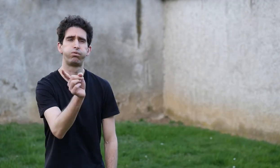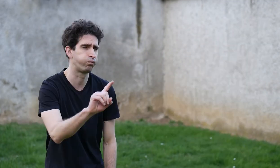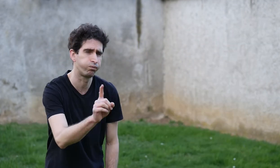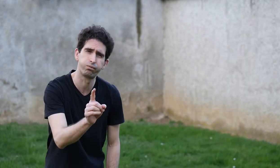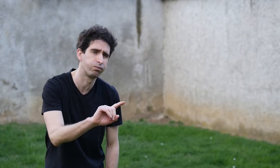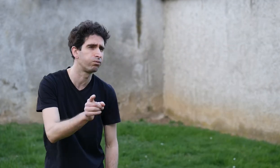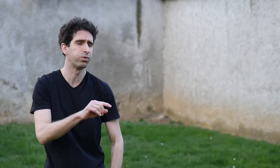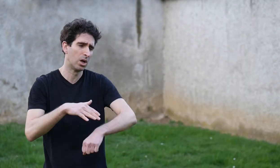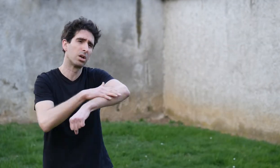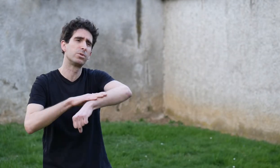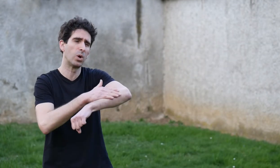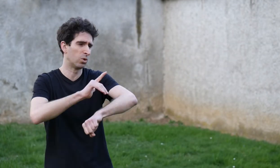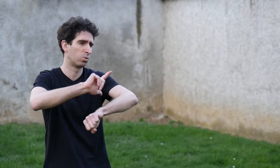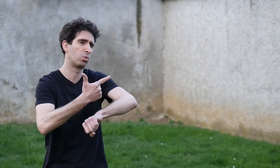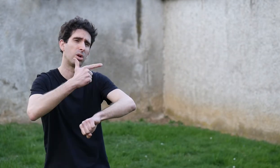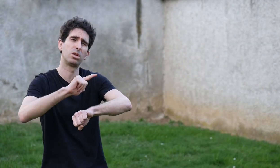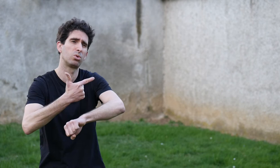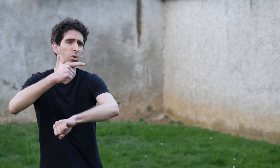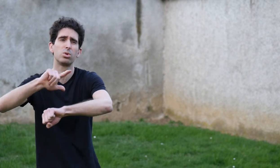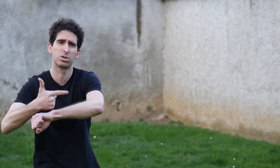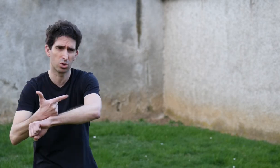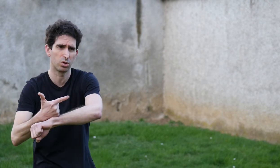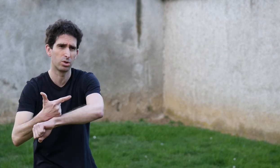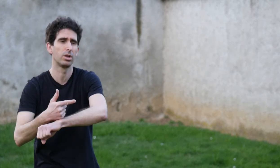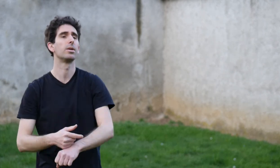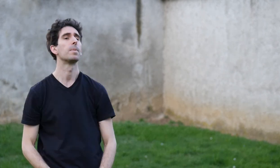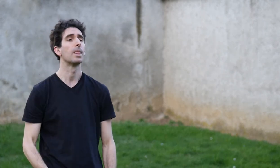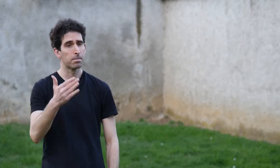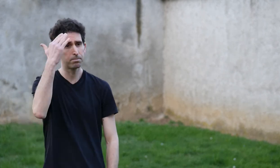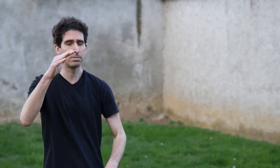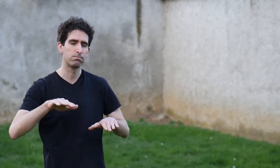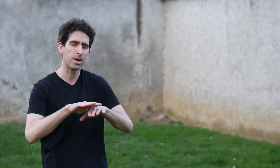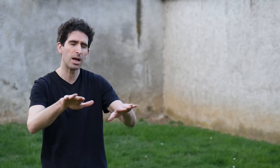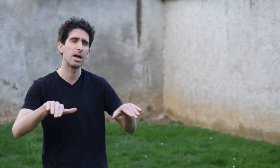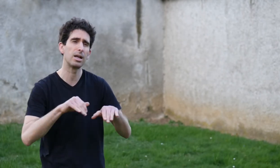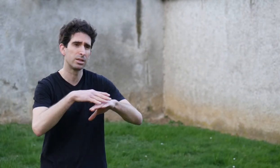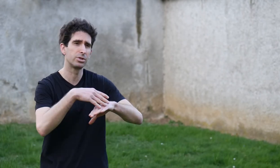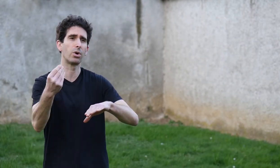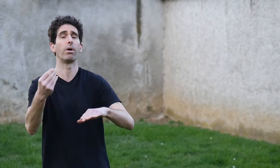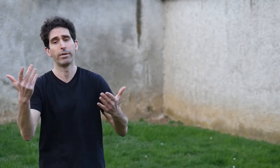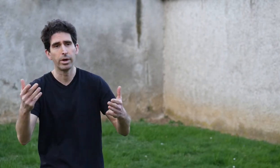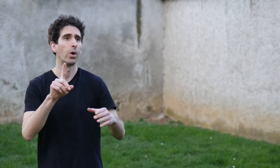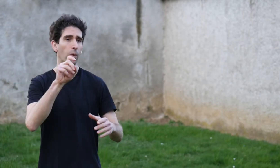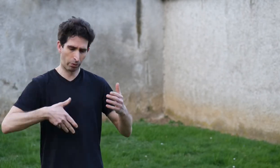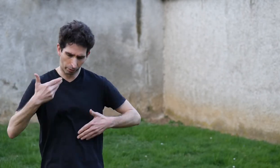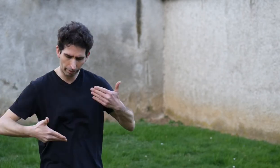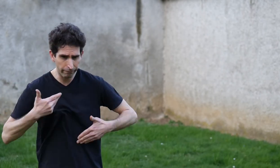Oh que non ! La crème s'applique toutes les deux heures. Si tu te baignes et que tu sors, l'eau et la serviette vont enlever